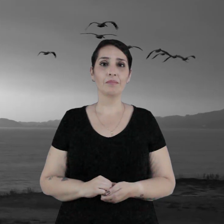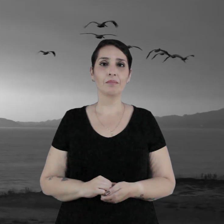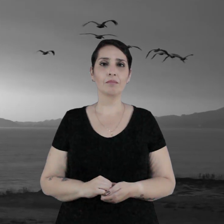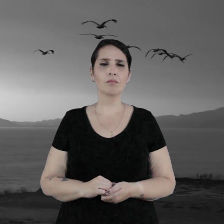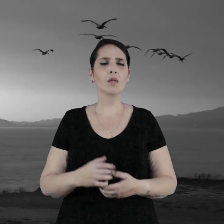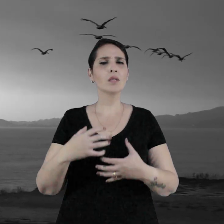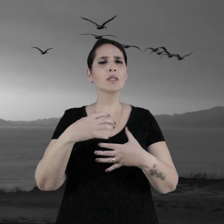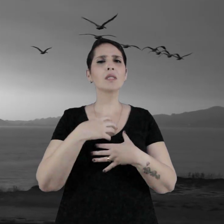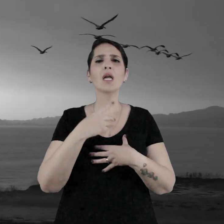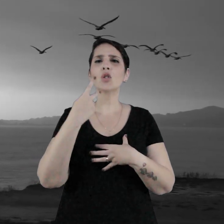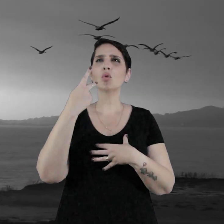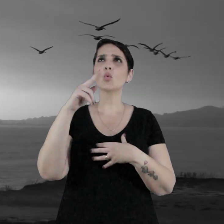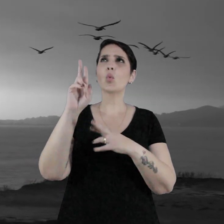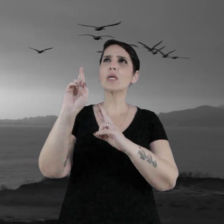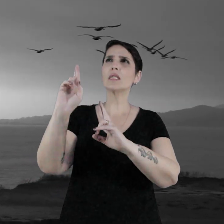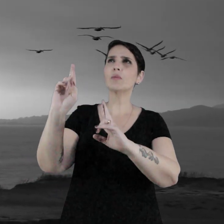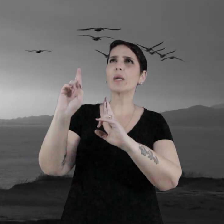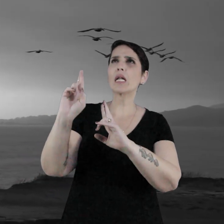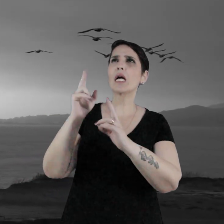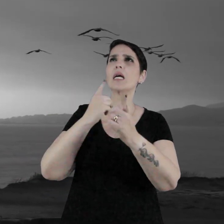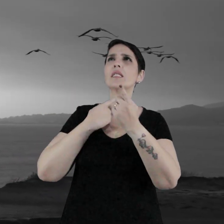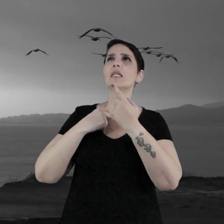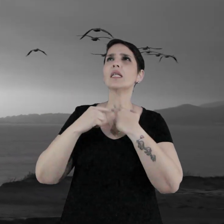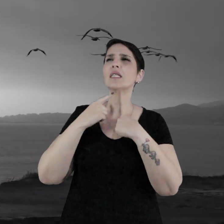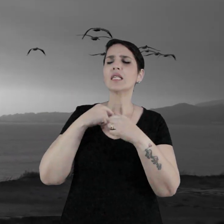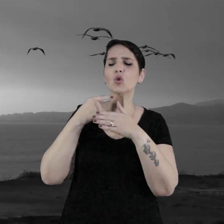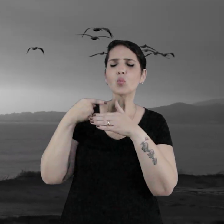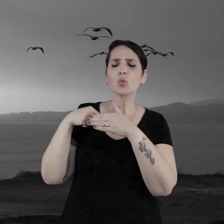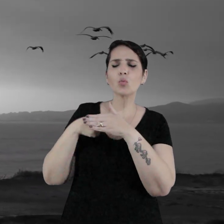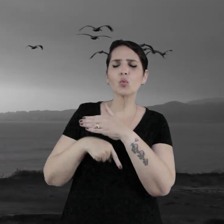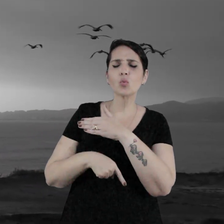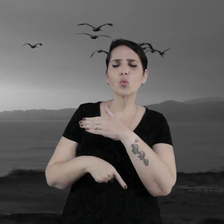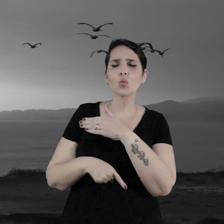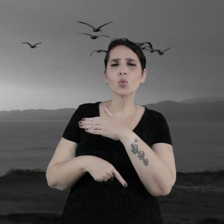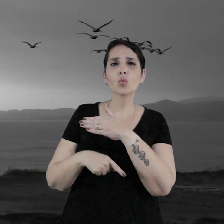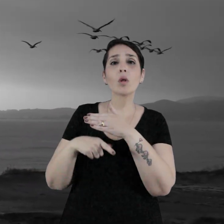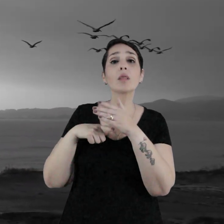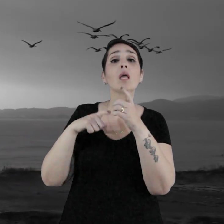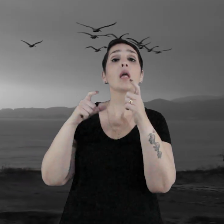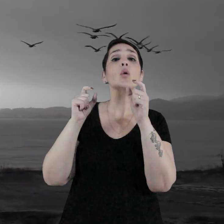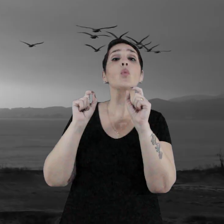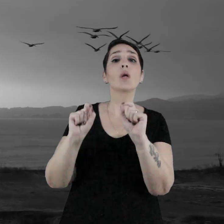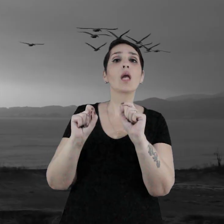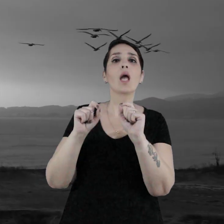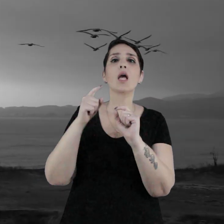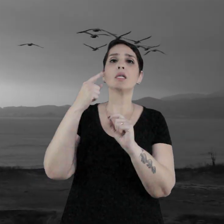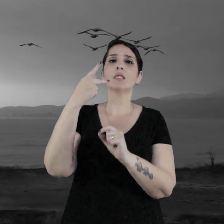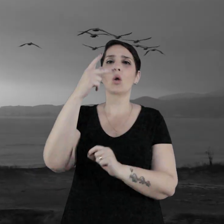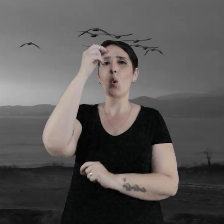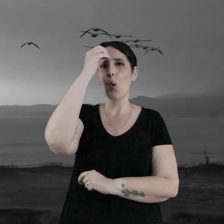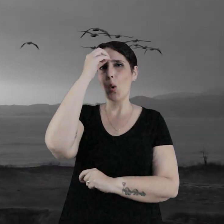Na profundidade de suas esperanças e desejos. Está seu conhecimento silencioso do além.